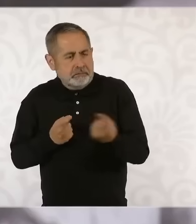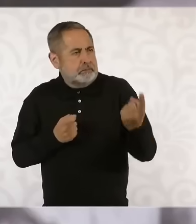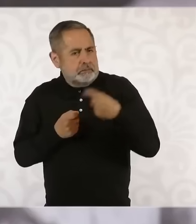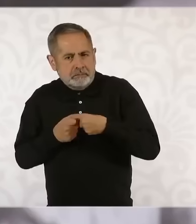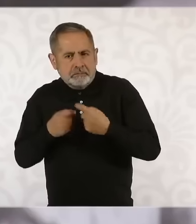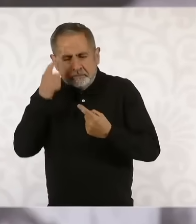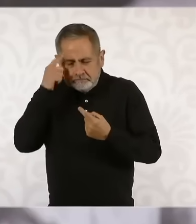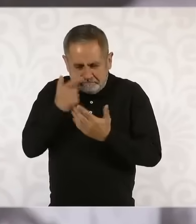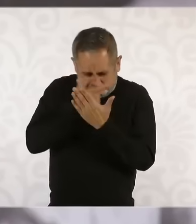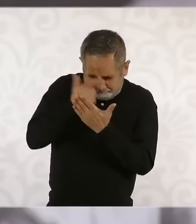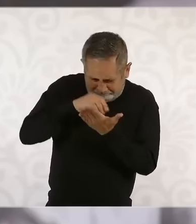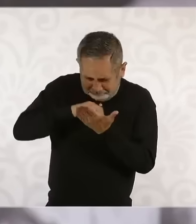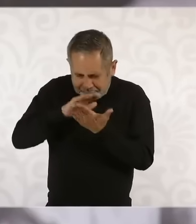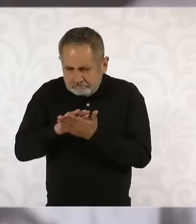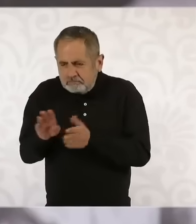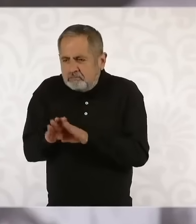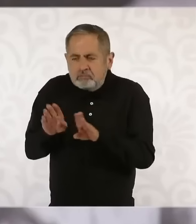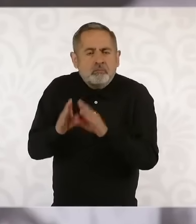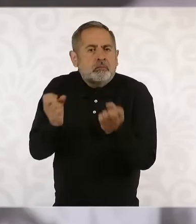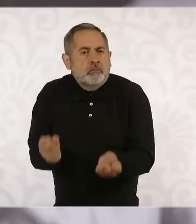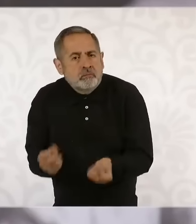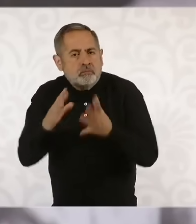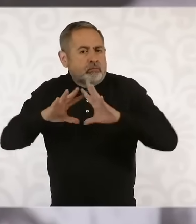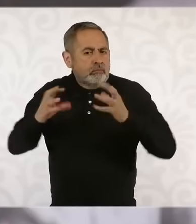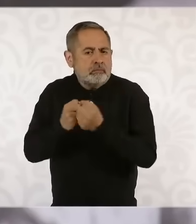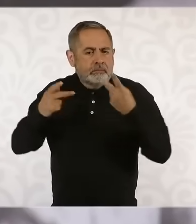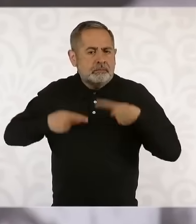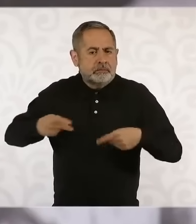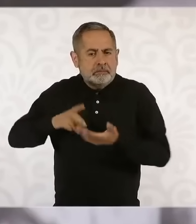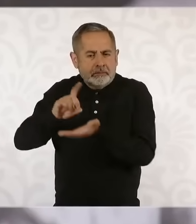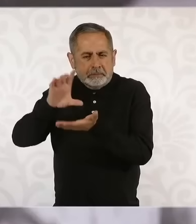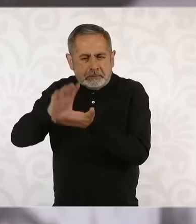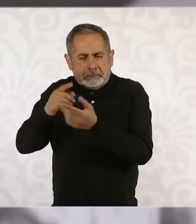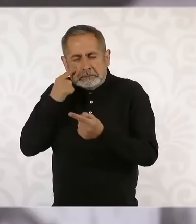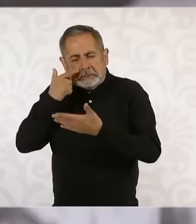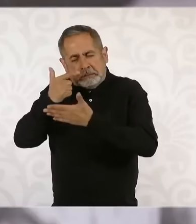discapacidad, de los tipos de discapacidades más prevalentes que lo sabemos por las encuestas